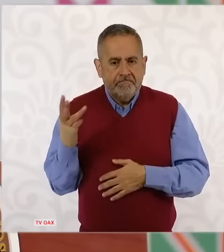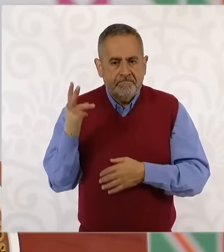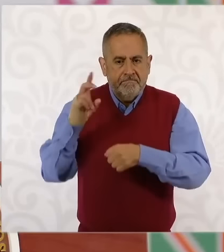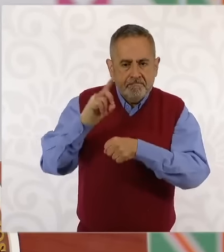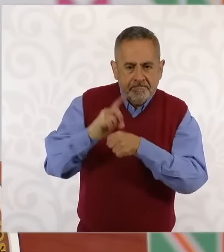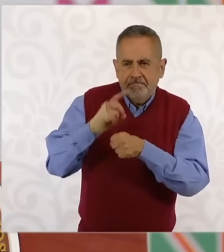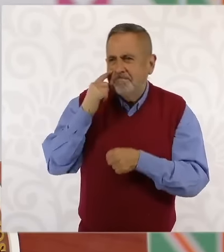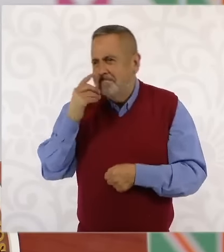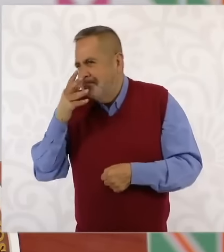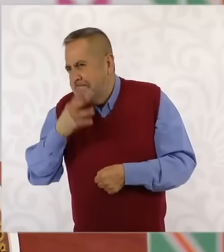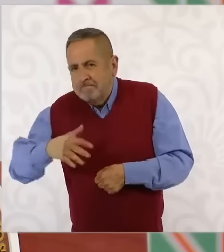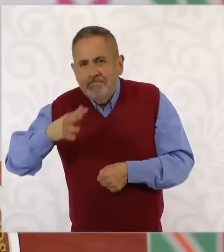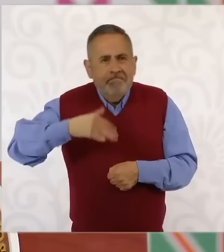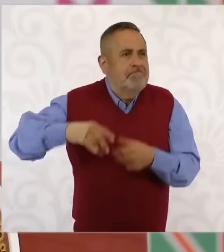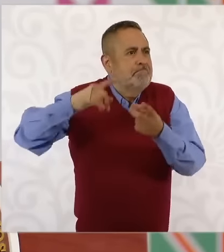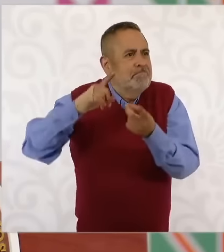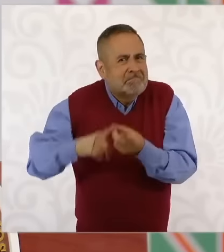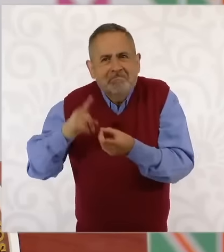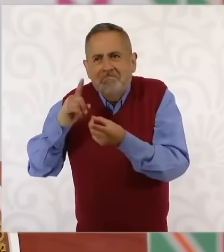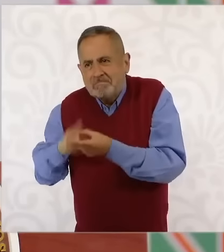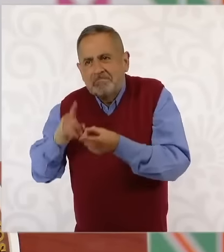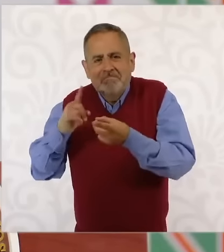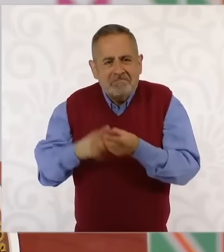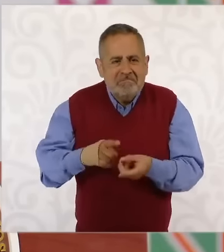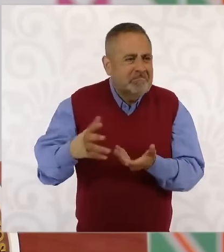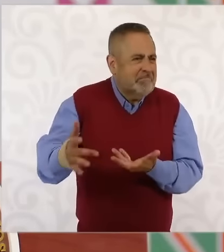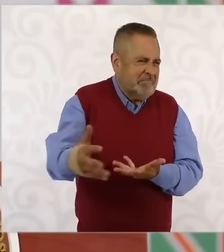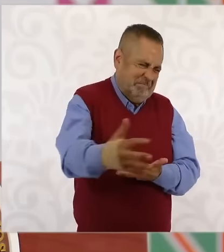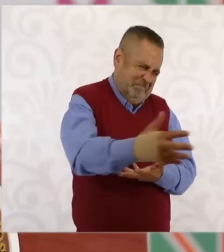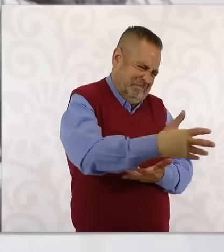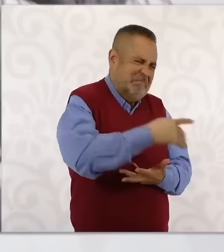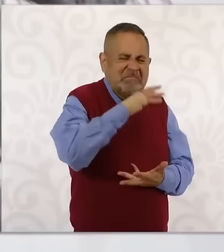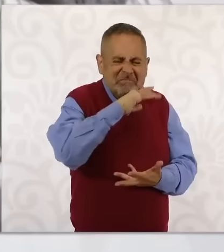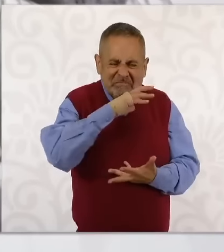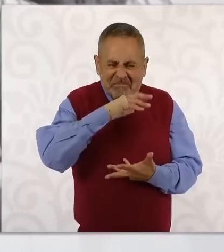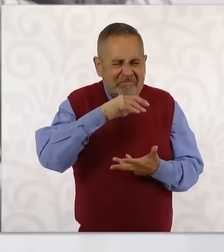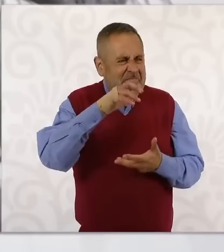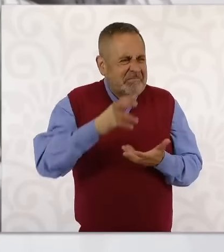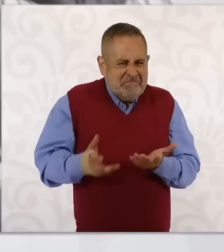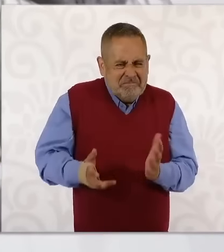ubicar el lugar en donde se pudiera llevar la basura. ¿Para qué? pues para que las máquinas